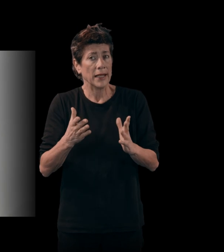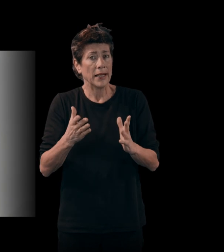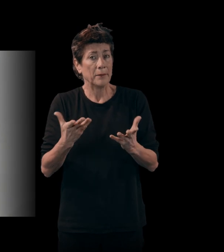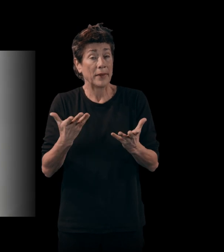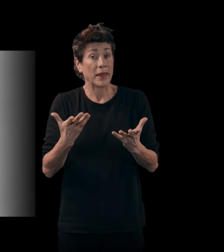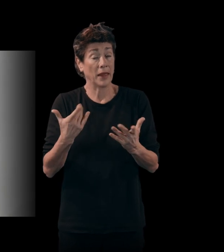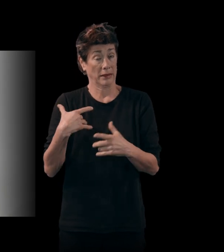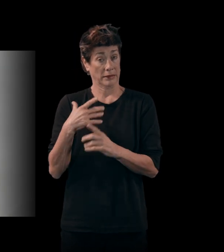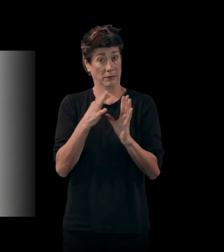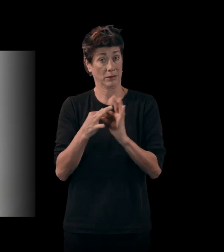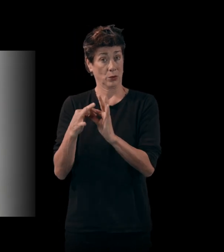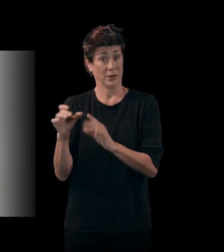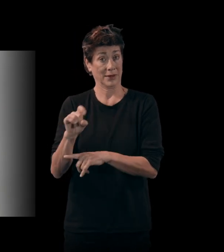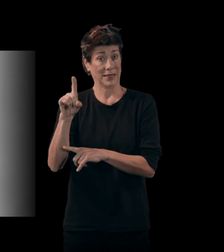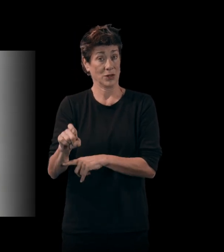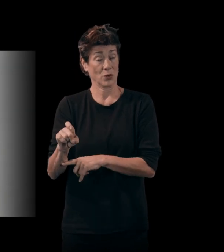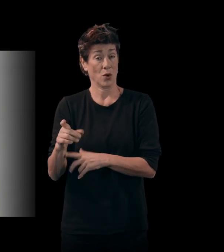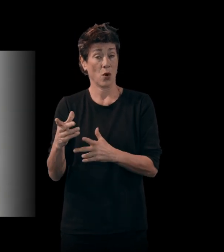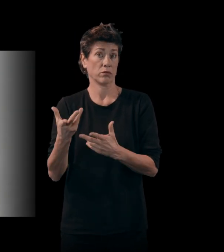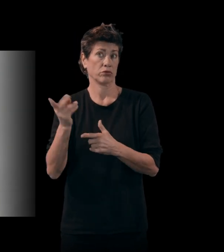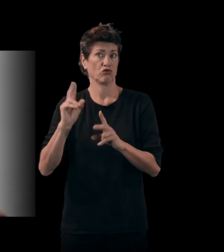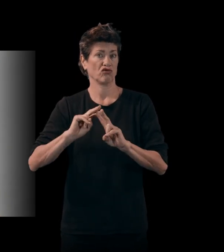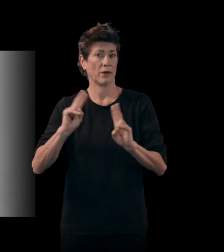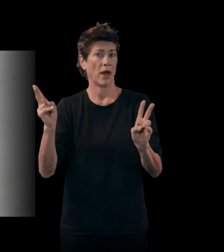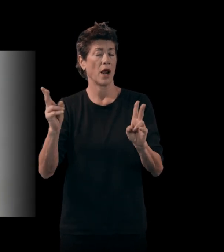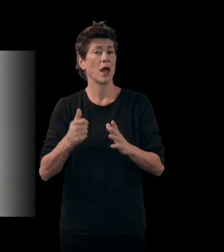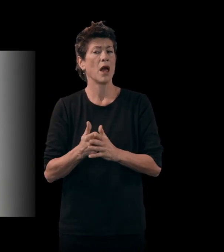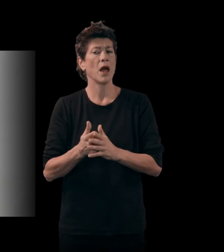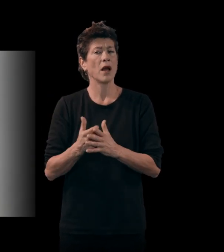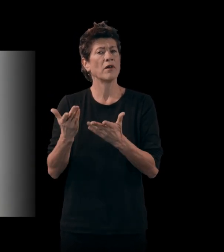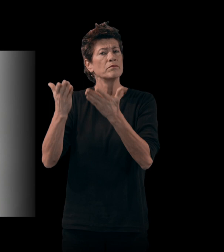De là une question de cet exemple concret, une question plus générale pour en revenir aux chercheurs, mais du côté de la langue,